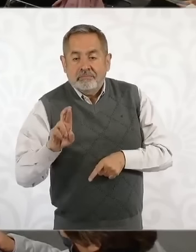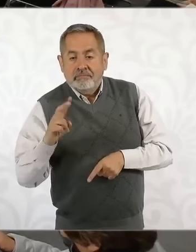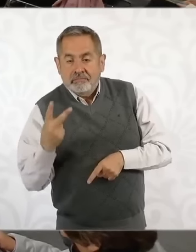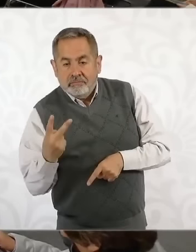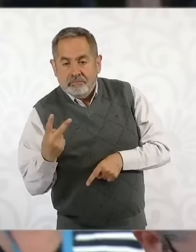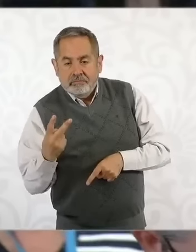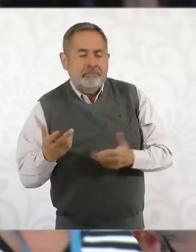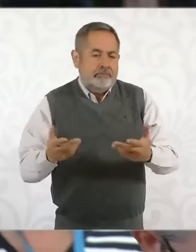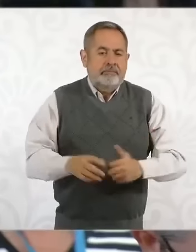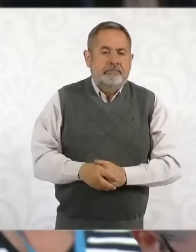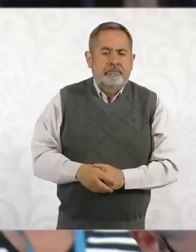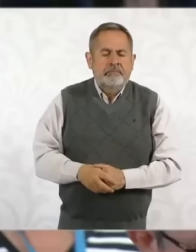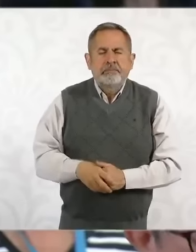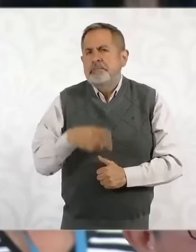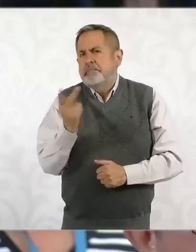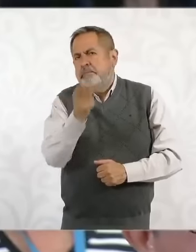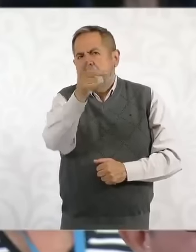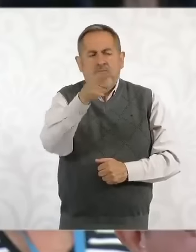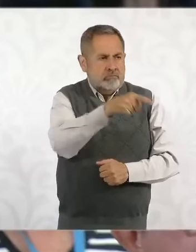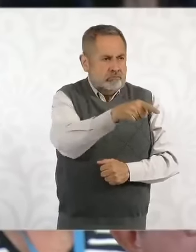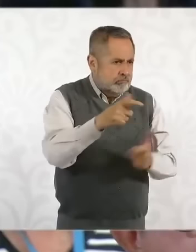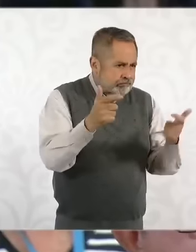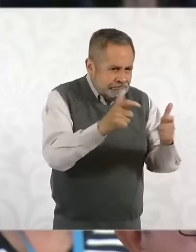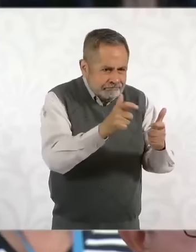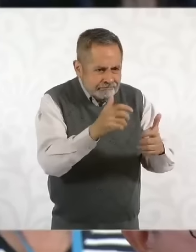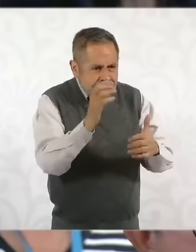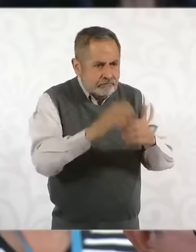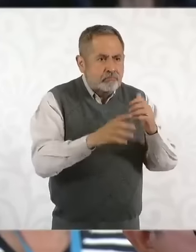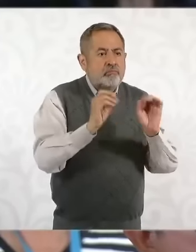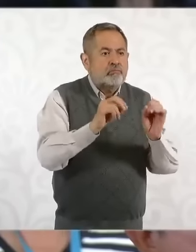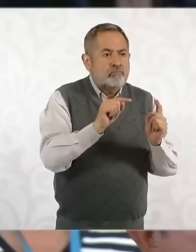de manera significativa la organización o aún identifican mandos con capacidad para mantener